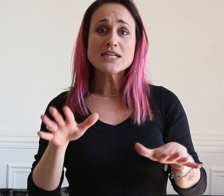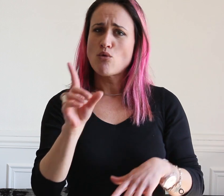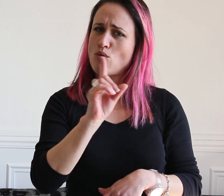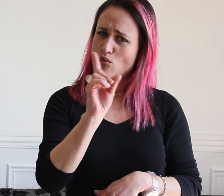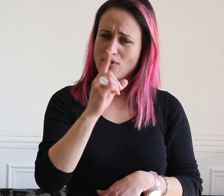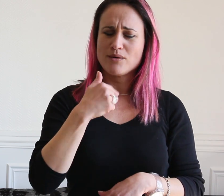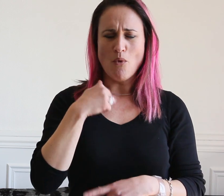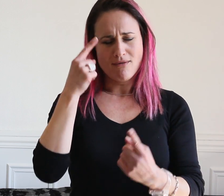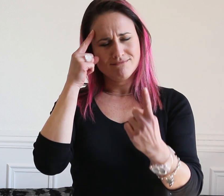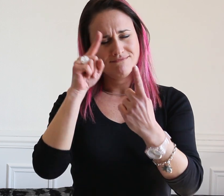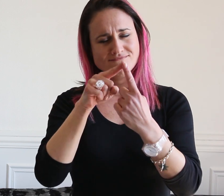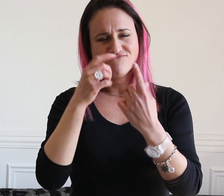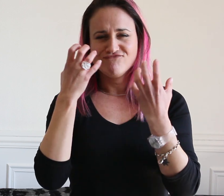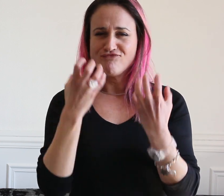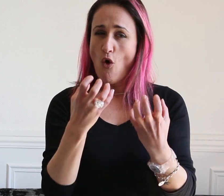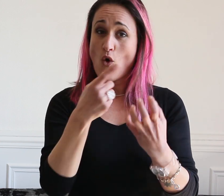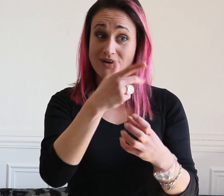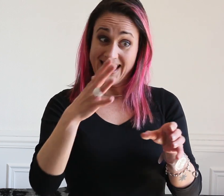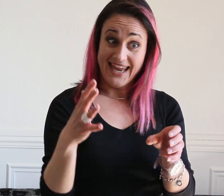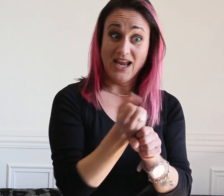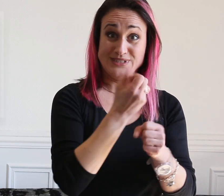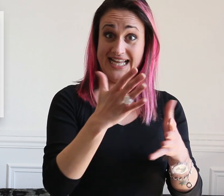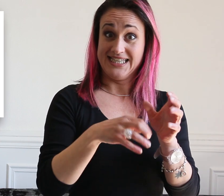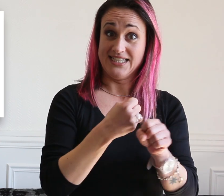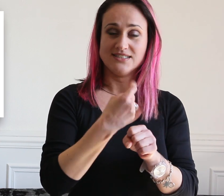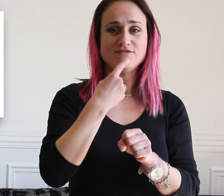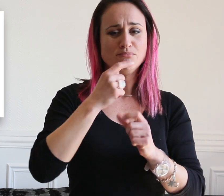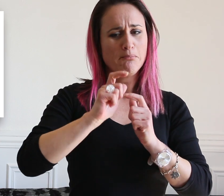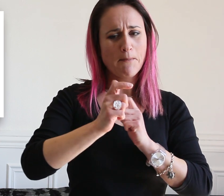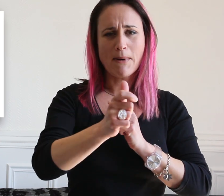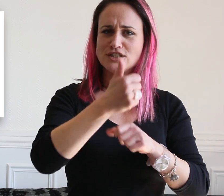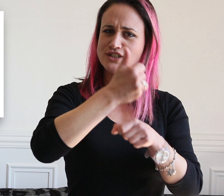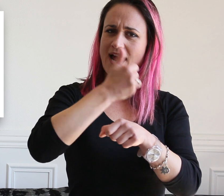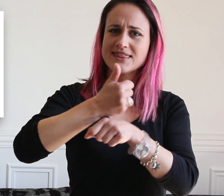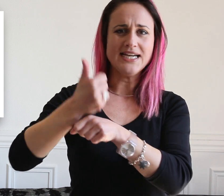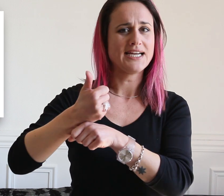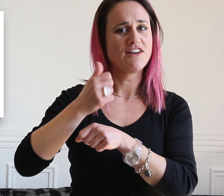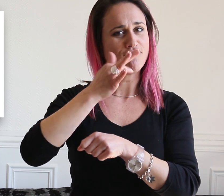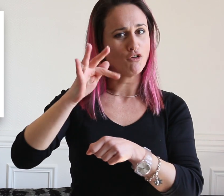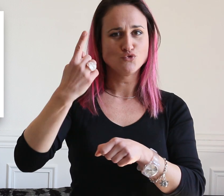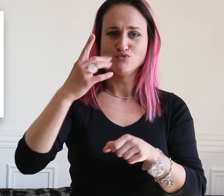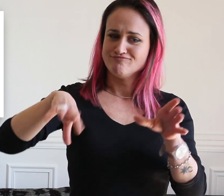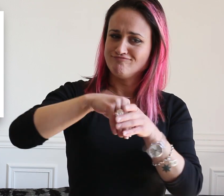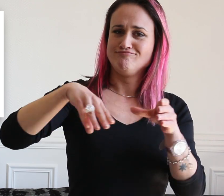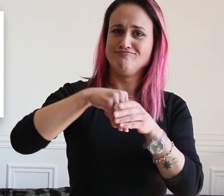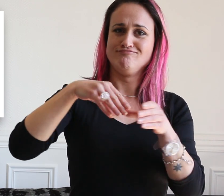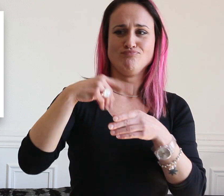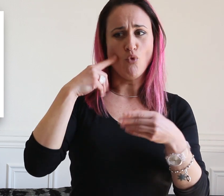Ce n'est pas tout ! J'espère réussir à faire venir les jeunes français cette année, .. .. pour pouvoir continuer à faire venir les autres adolescents sourds pour les années suivantes.